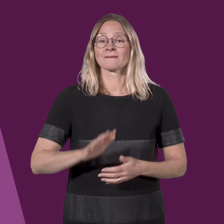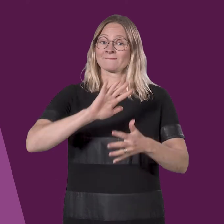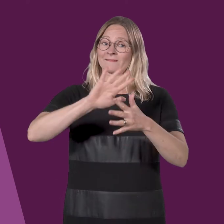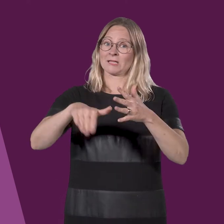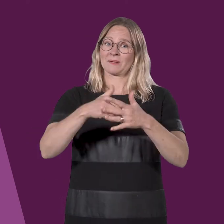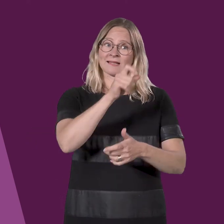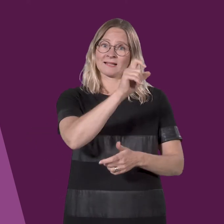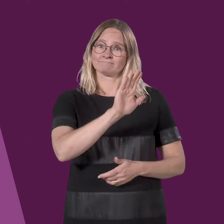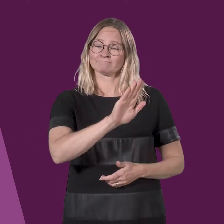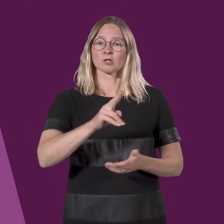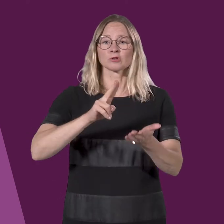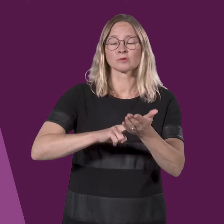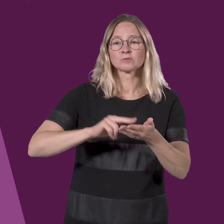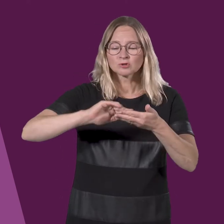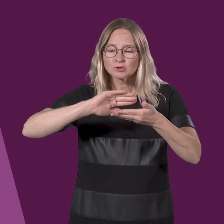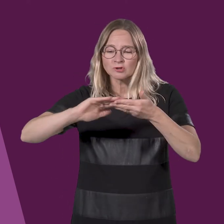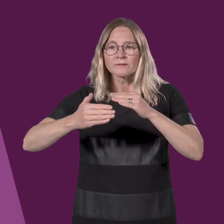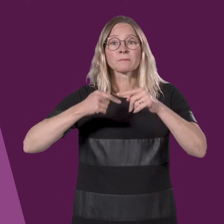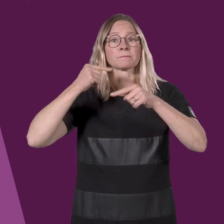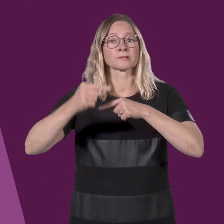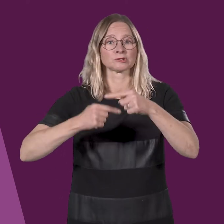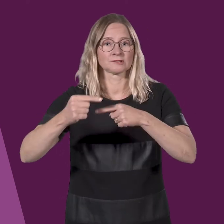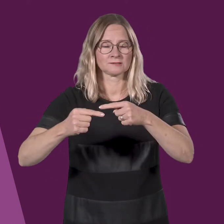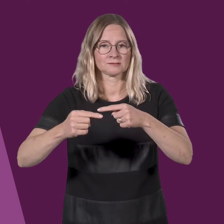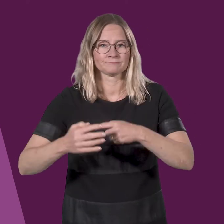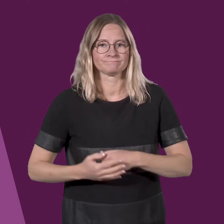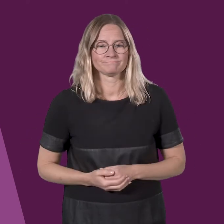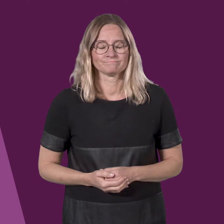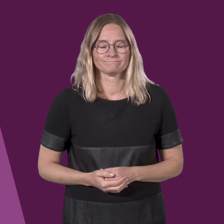Viittomakielisten totuus- ja sovintoprosessi